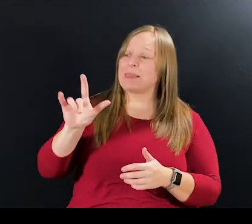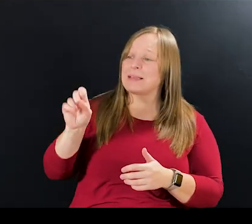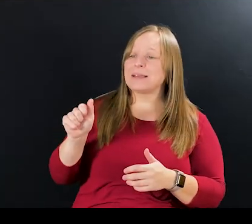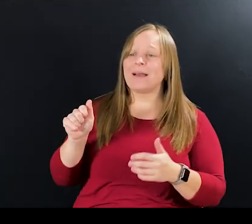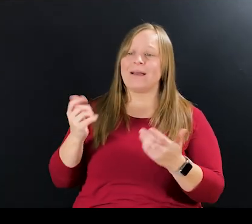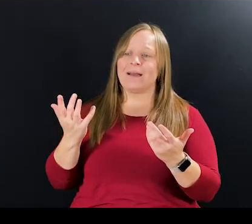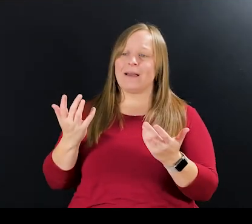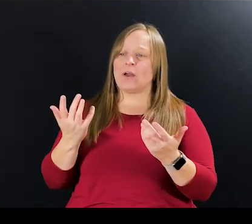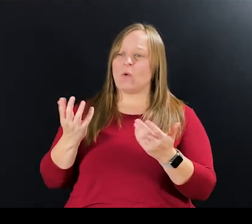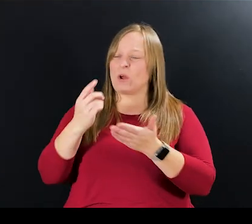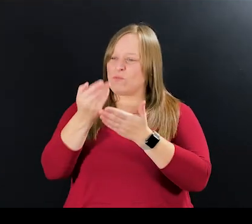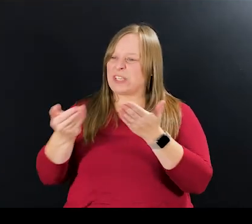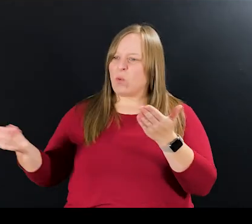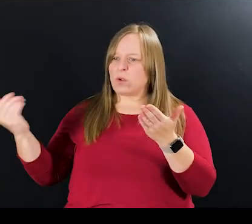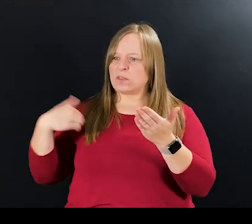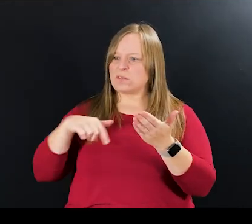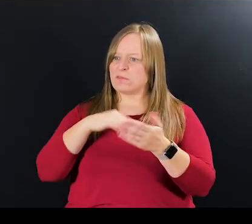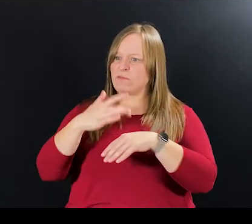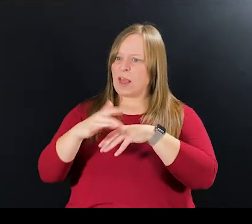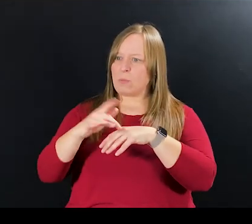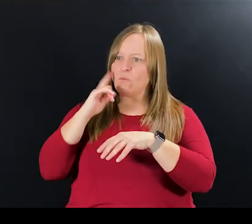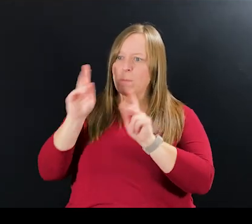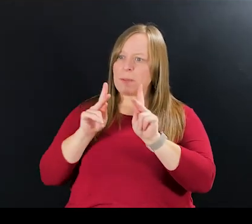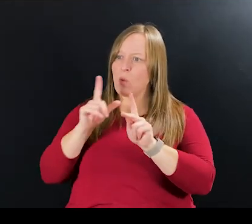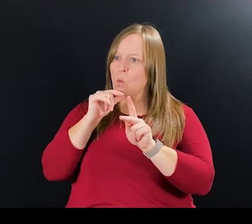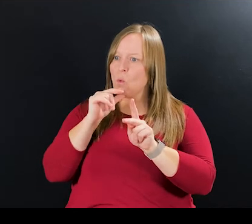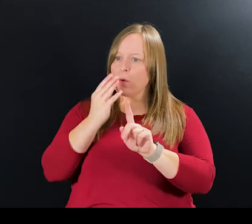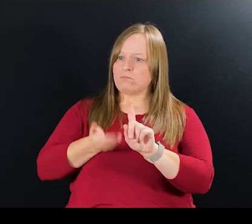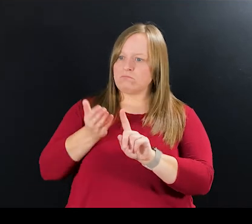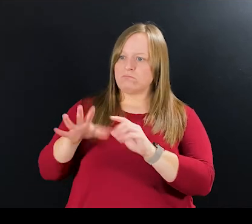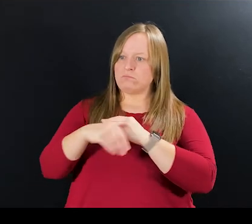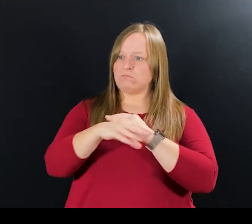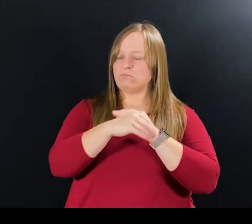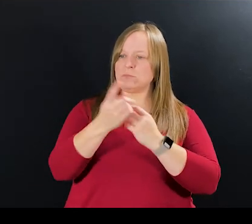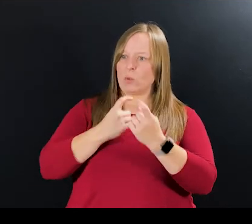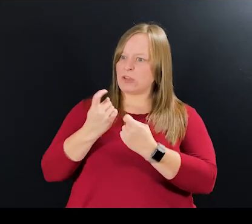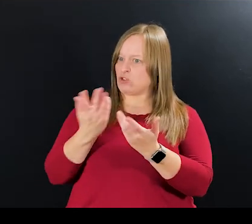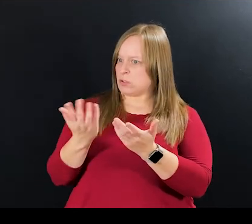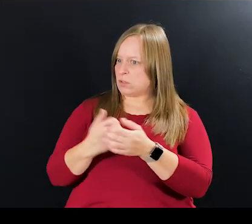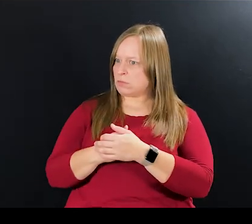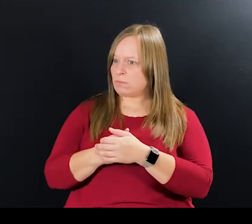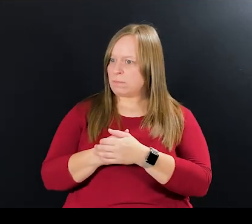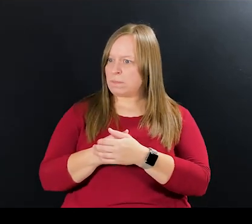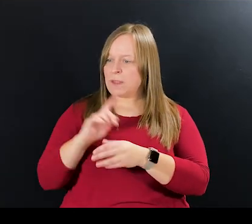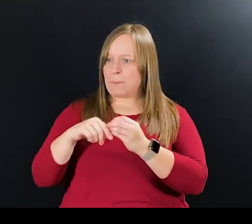Melissa, y ¿qué recursos están disponibles para las personas que puedan tener preguntas adicionales